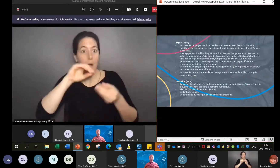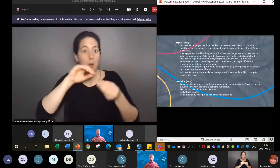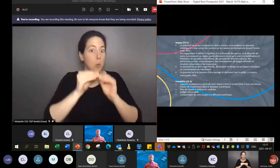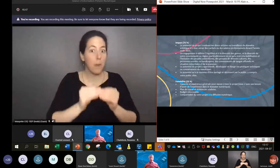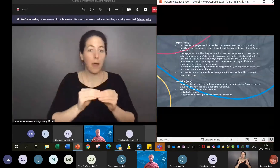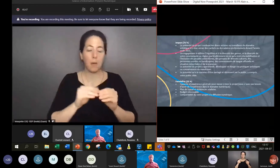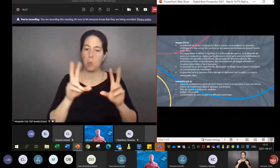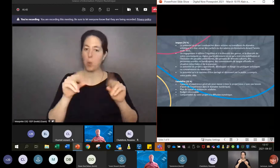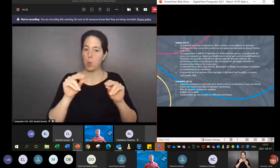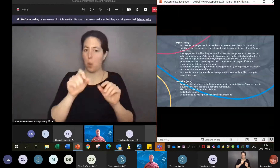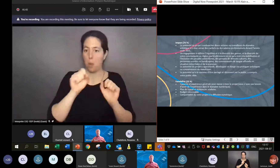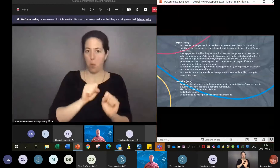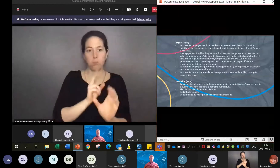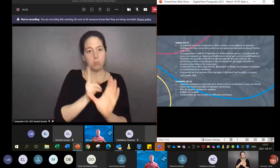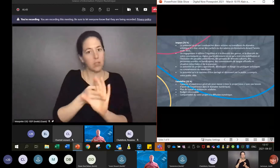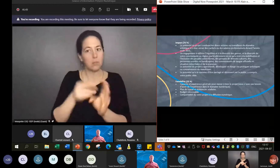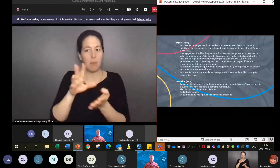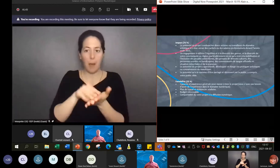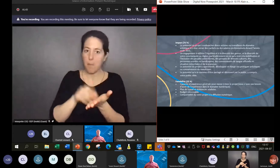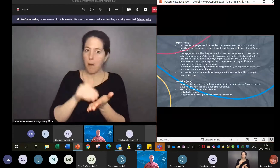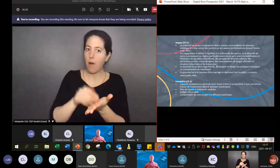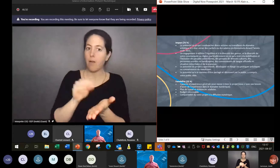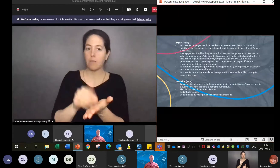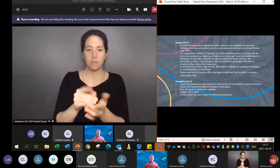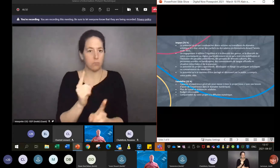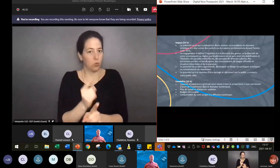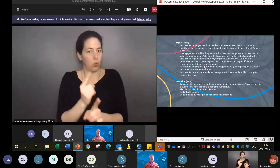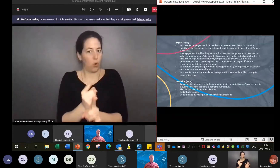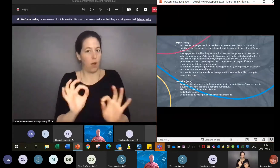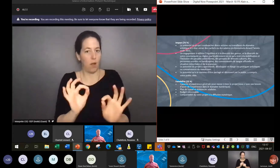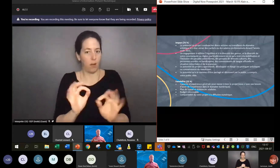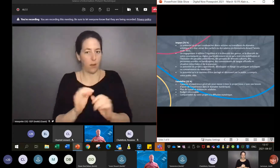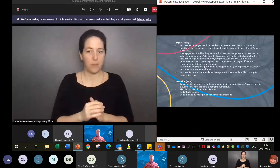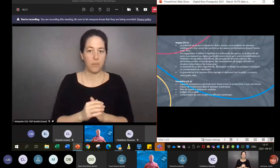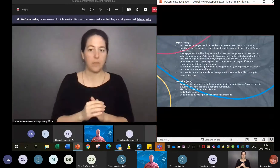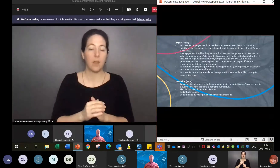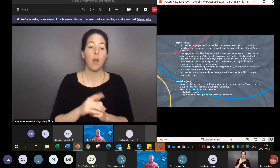c’est correct comme ça.